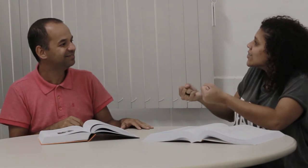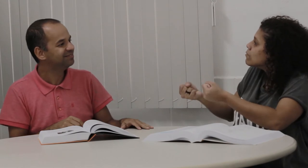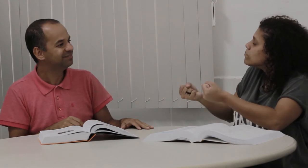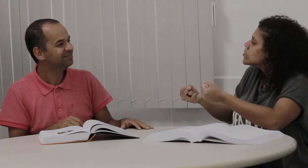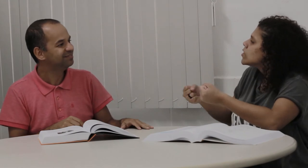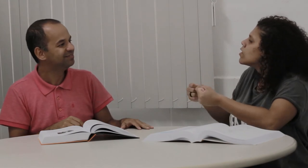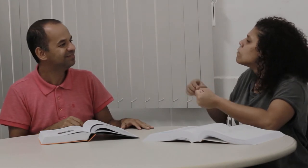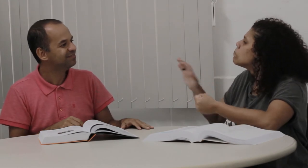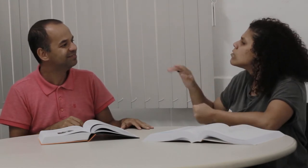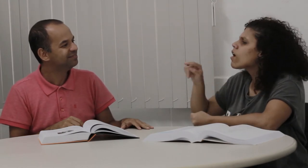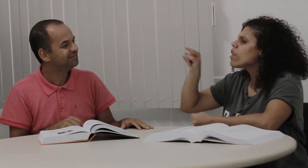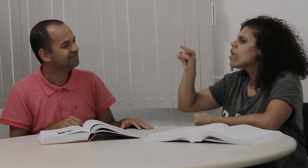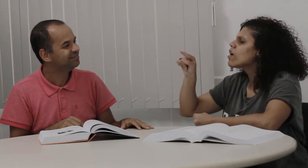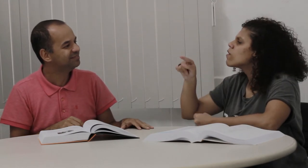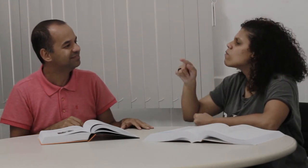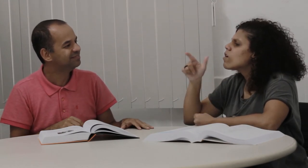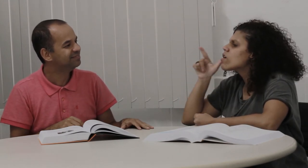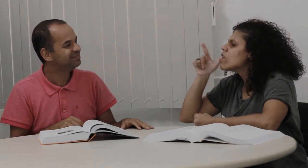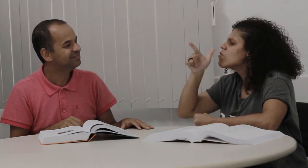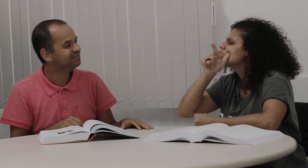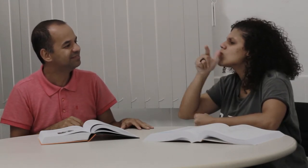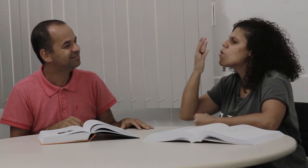Vamos!! o que tem lá?